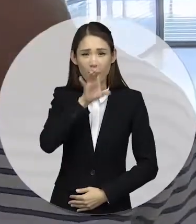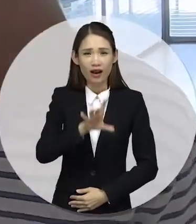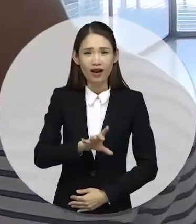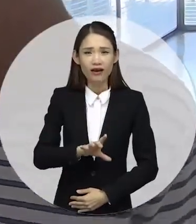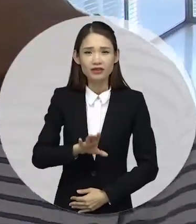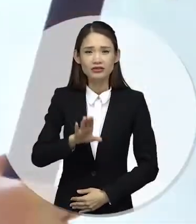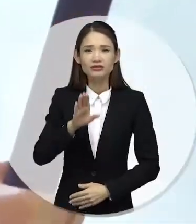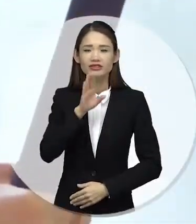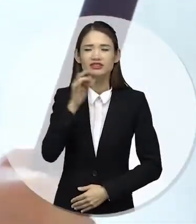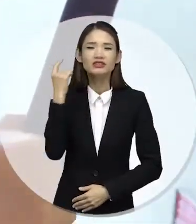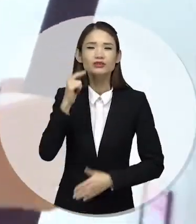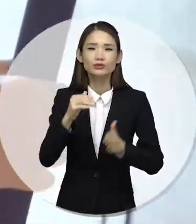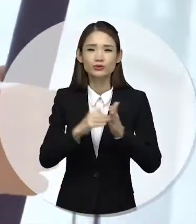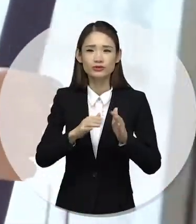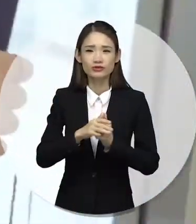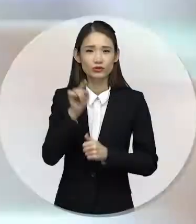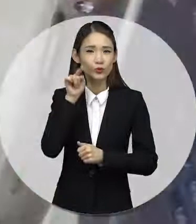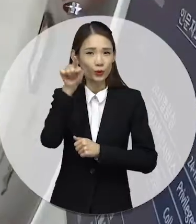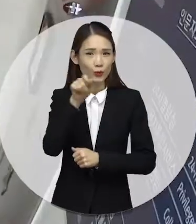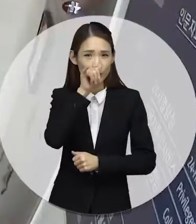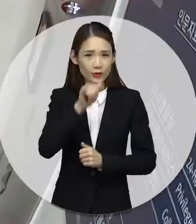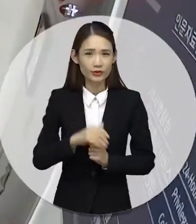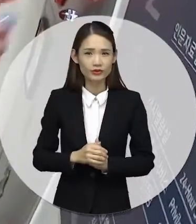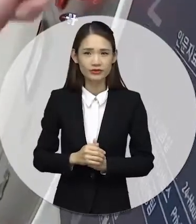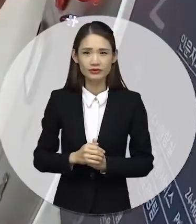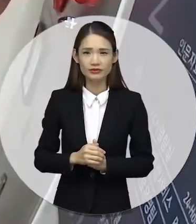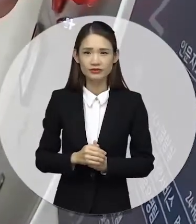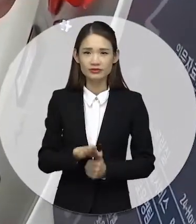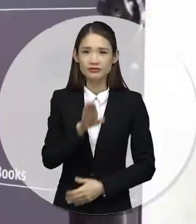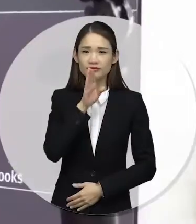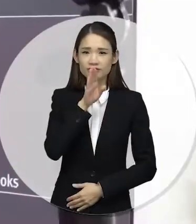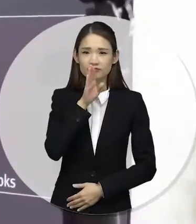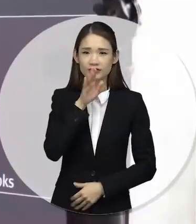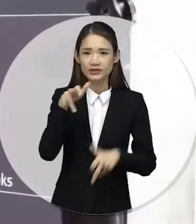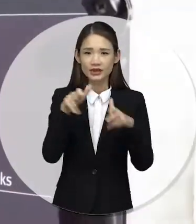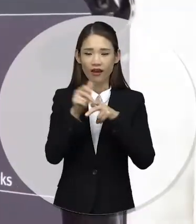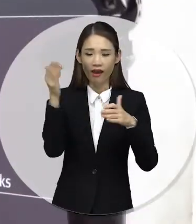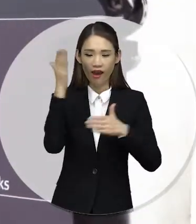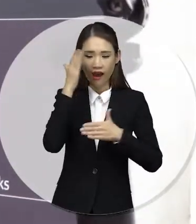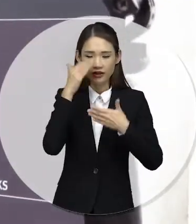김소희 : 진짜 들었다니까. 오, 저기, 저기! 김소희 : 여기 진짜야, 장애 학생 열람실이라고 쓰여 있어.